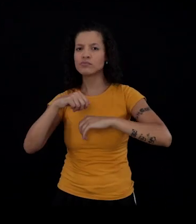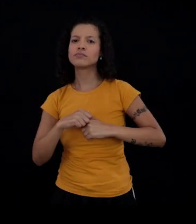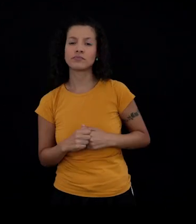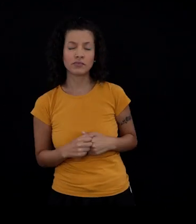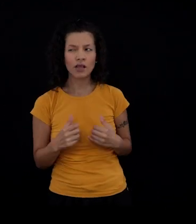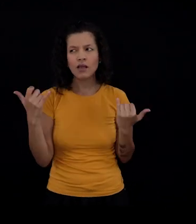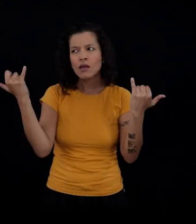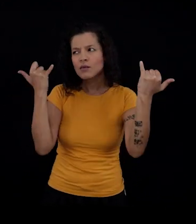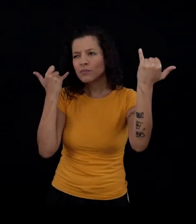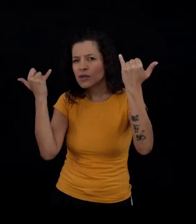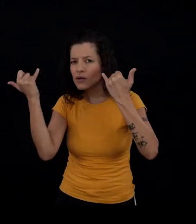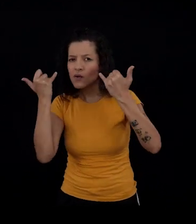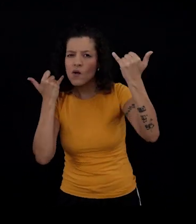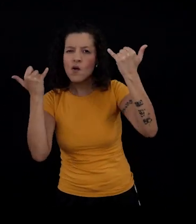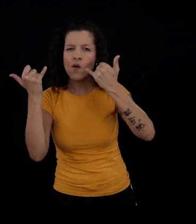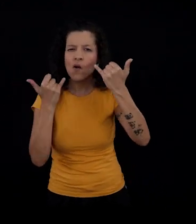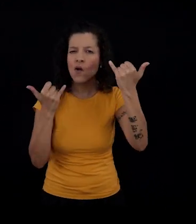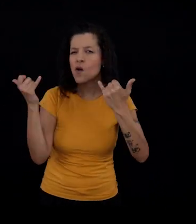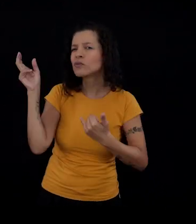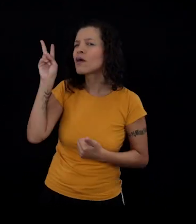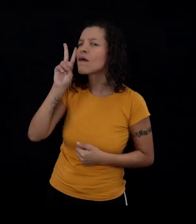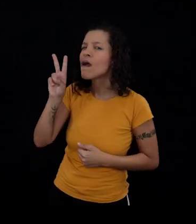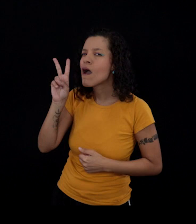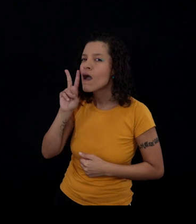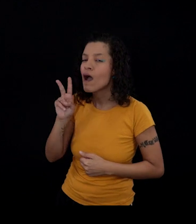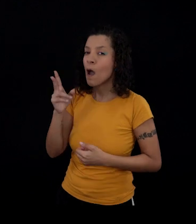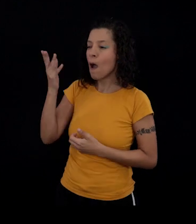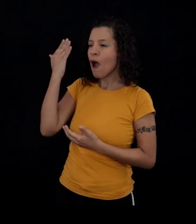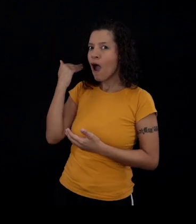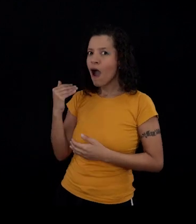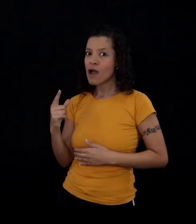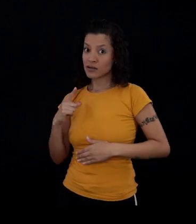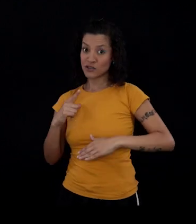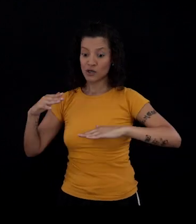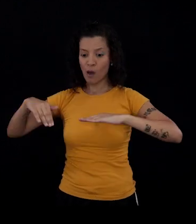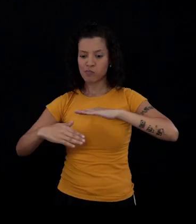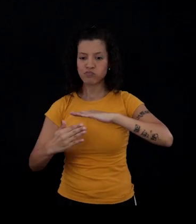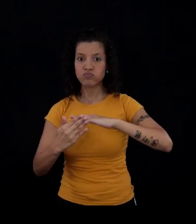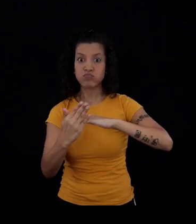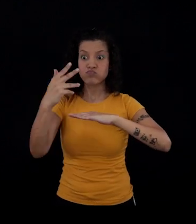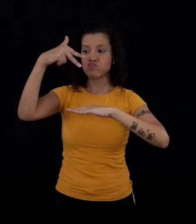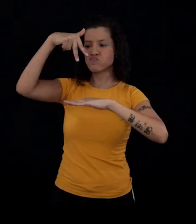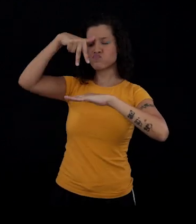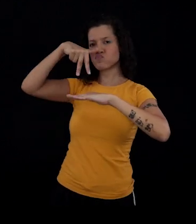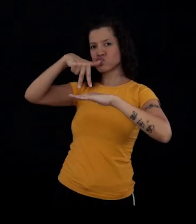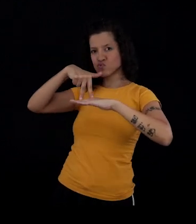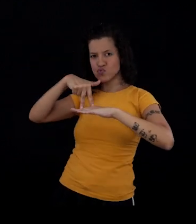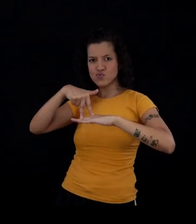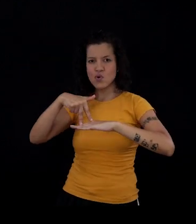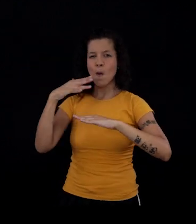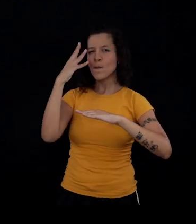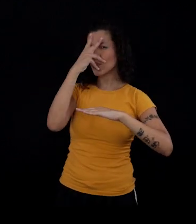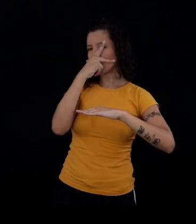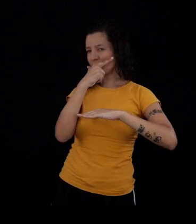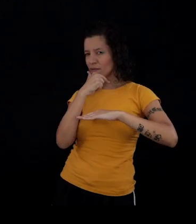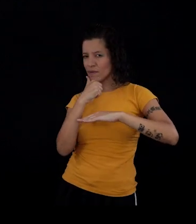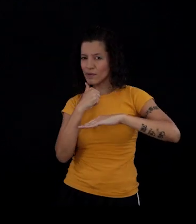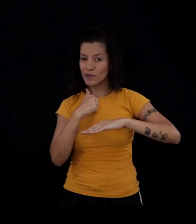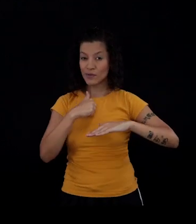Contam que moço bonito Saltava para dançar Contam que moço bonito